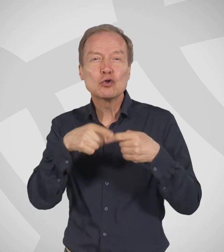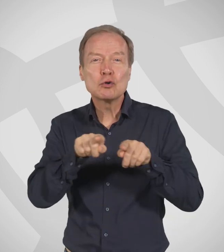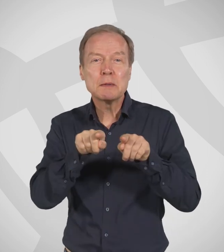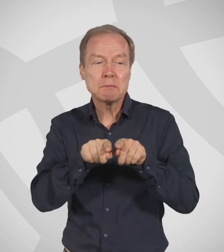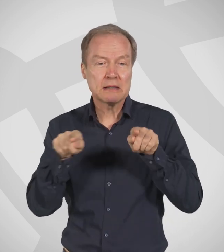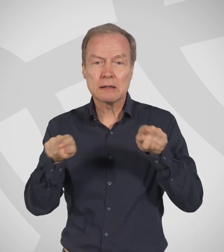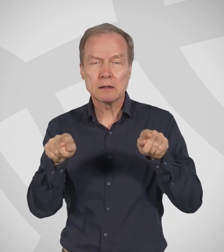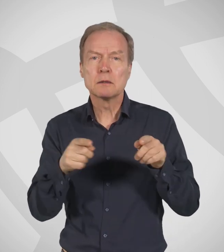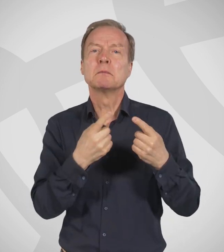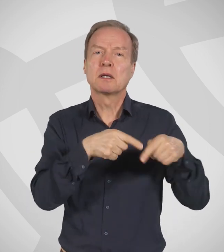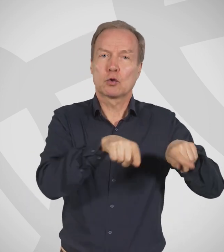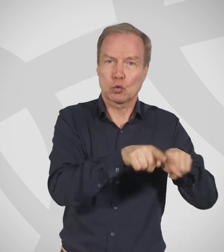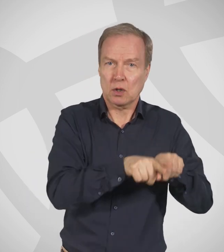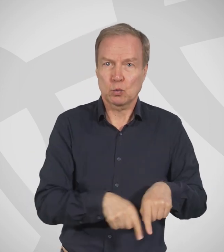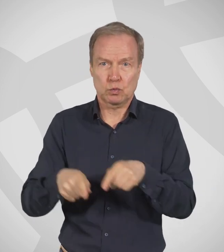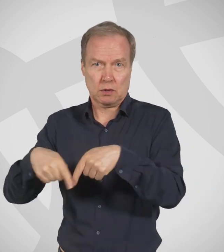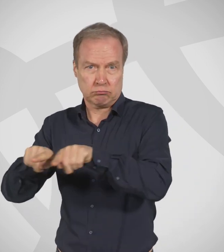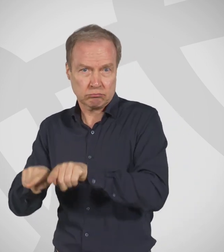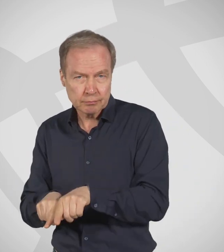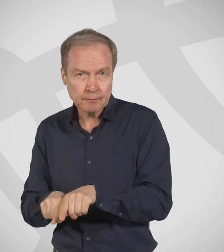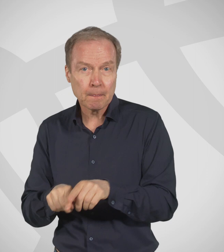toimenpiteiden toteuttamista.